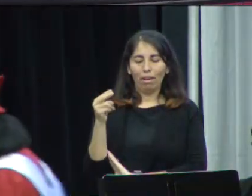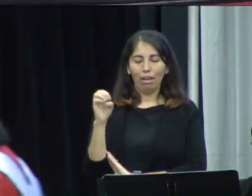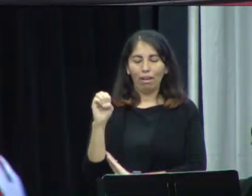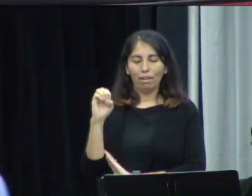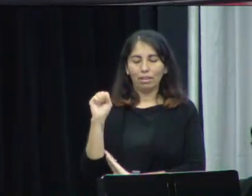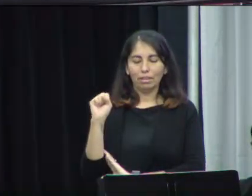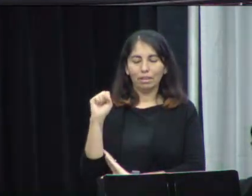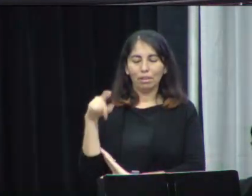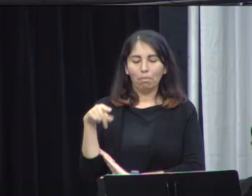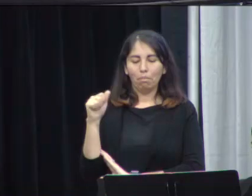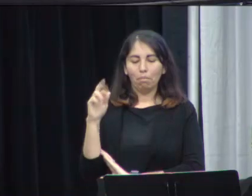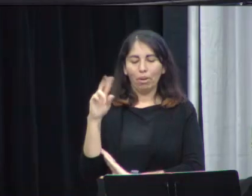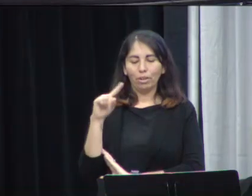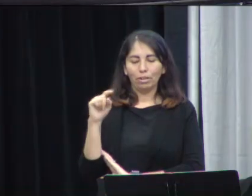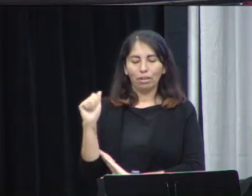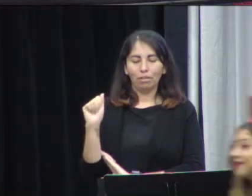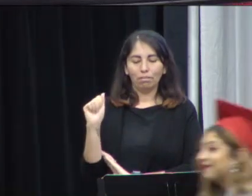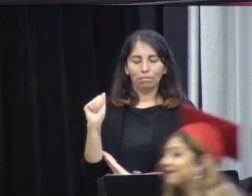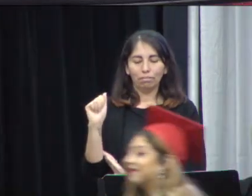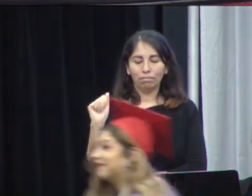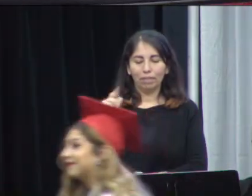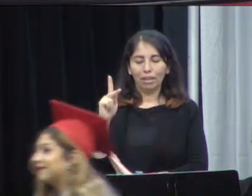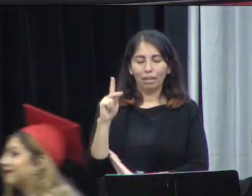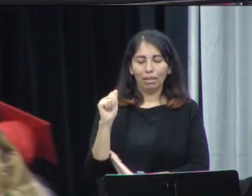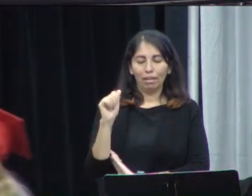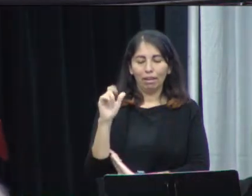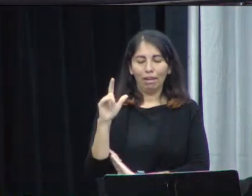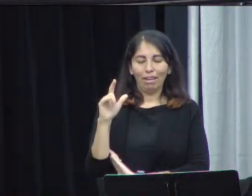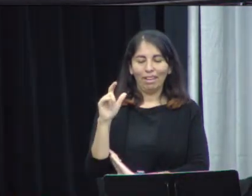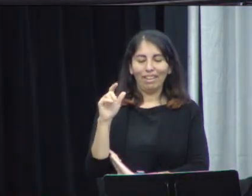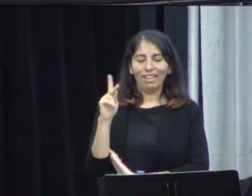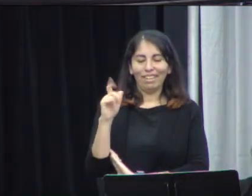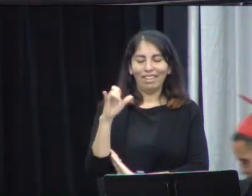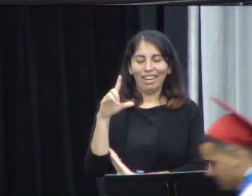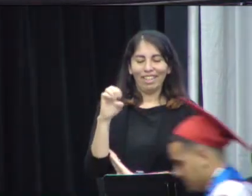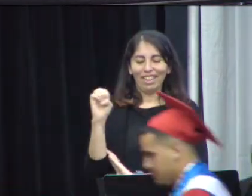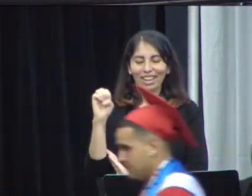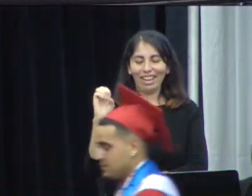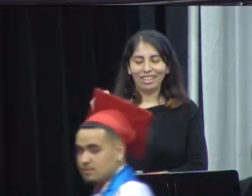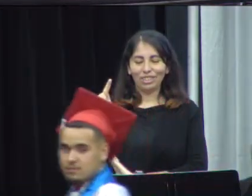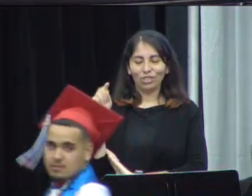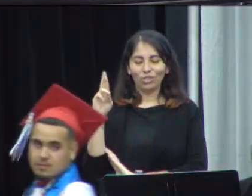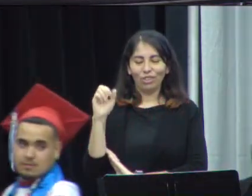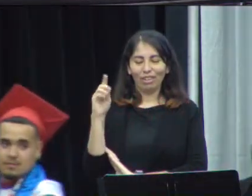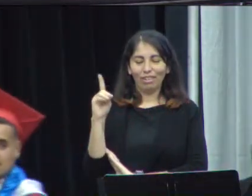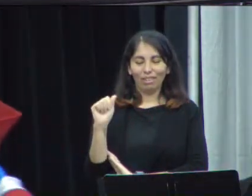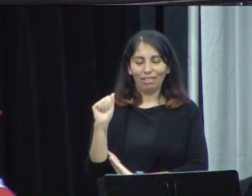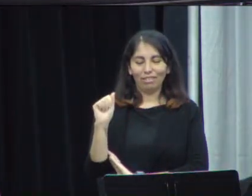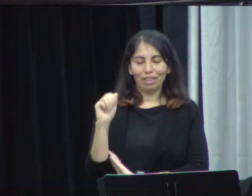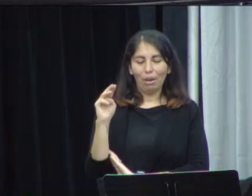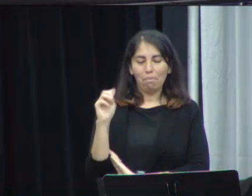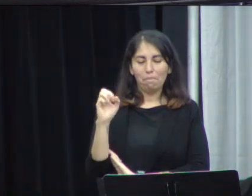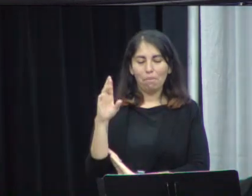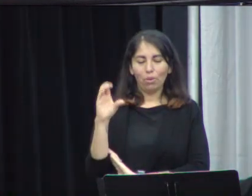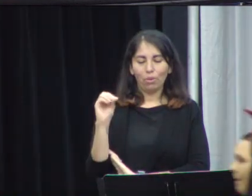(audience applauds) Kaylee Estrada. (audience applauds) Marco Felix.